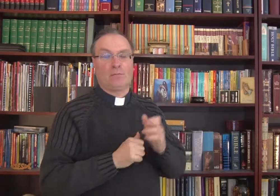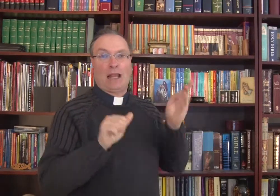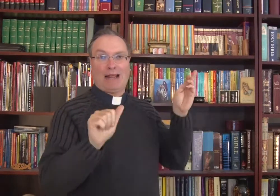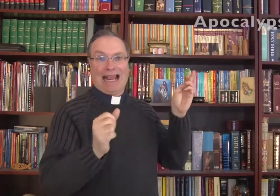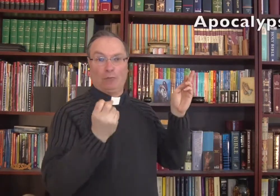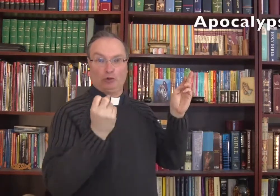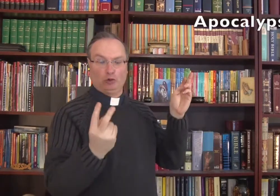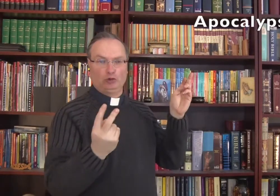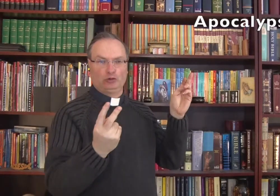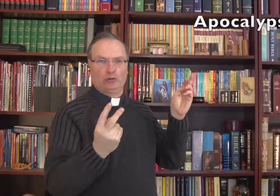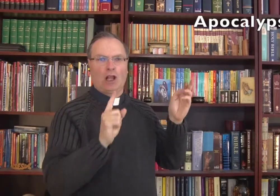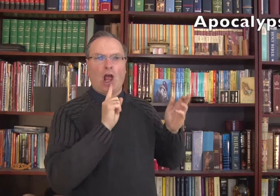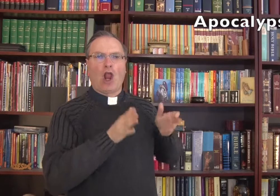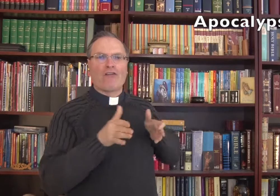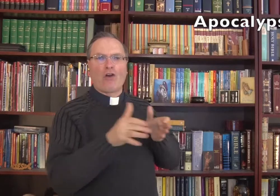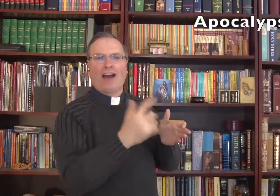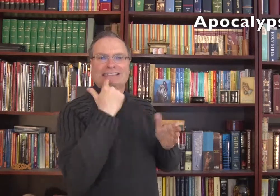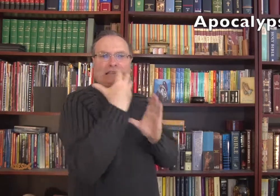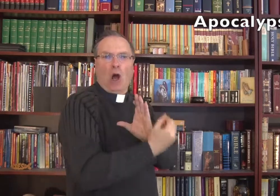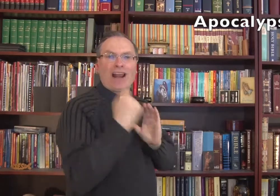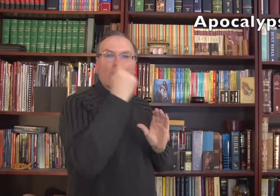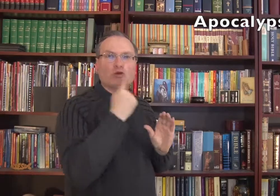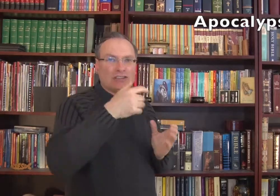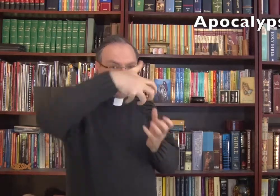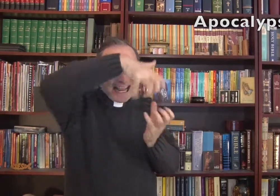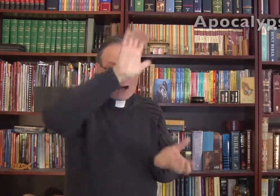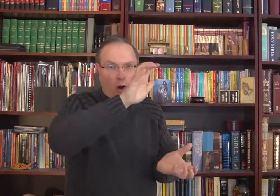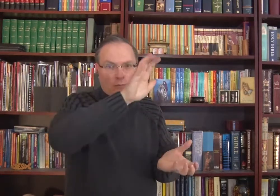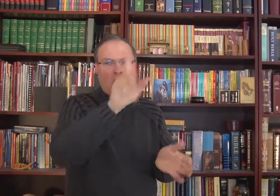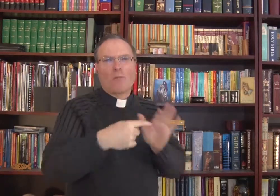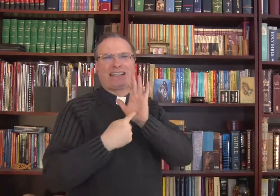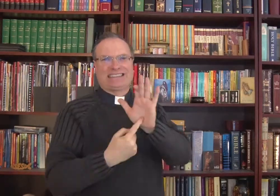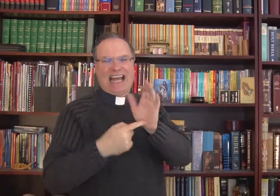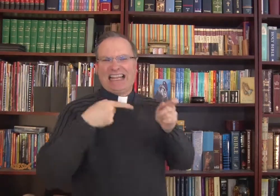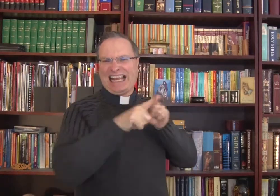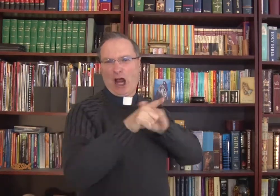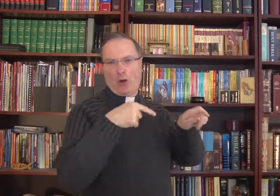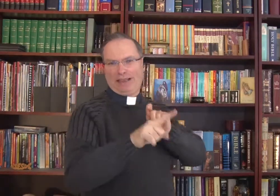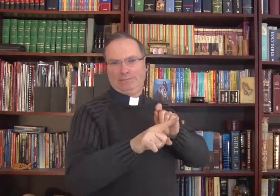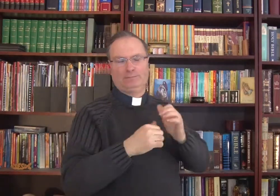Apocalypse 12 Le fleuve qui sortait de la bouche du dragon représente les calomnies.